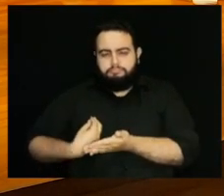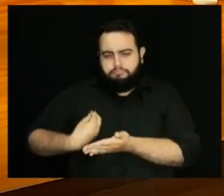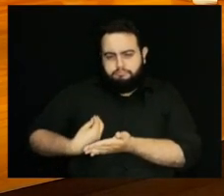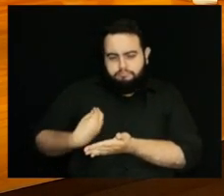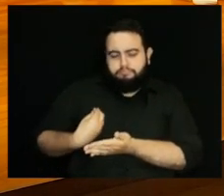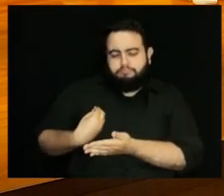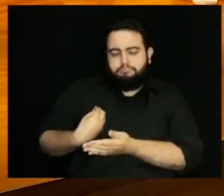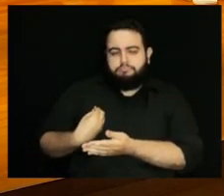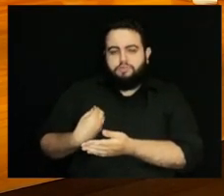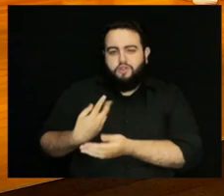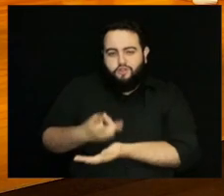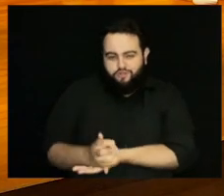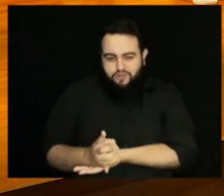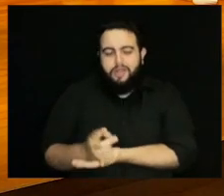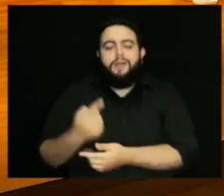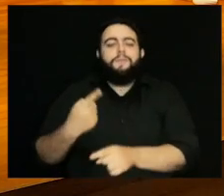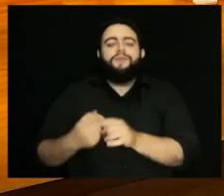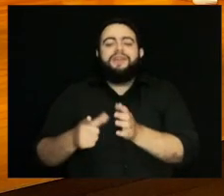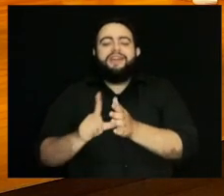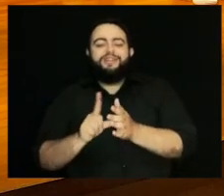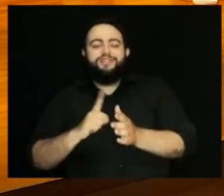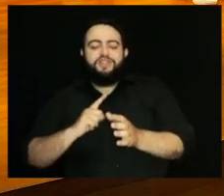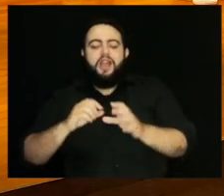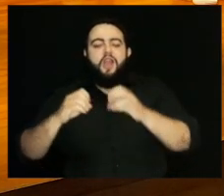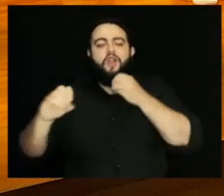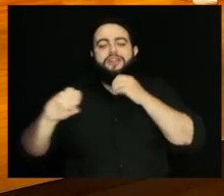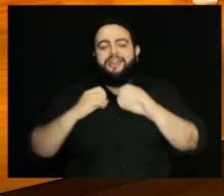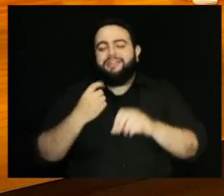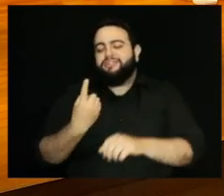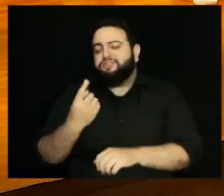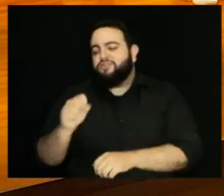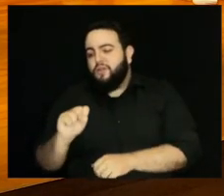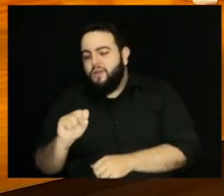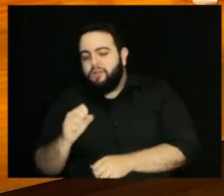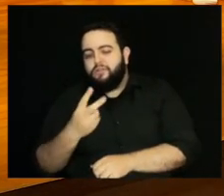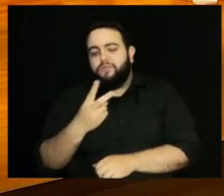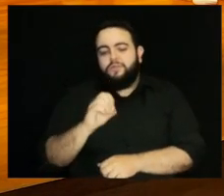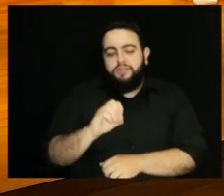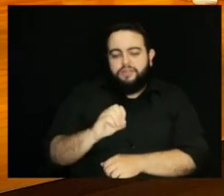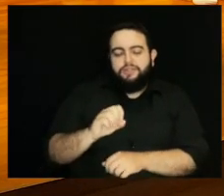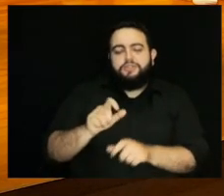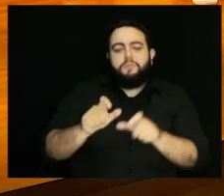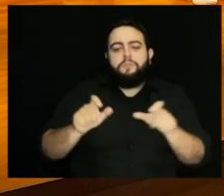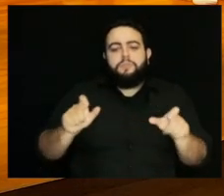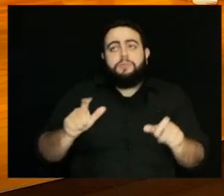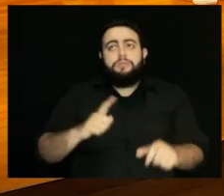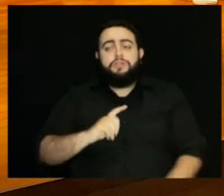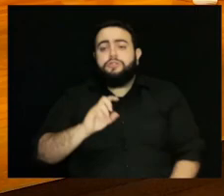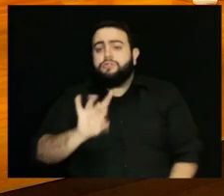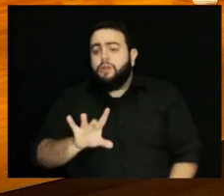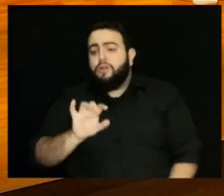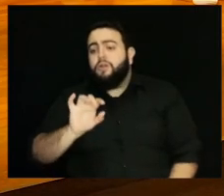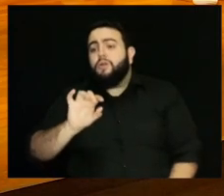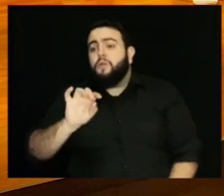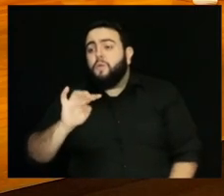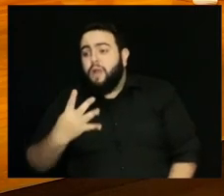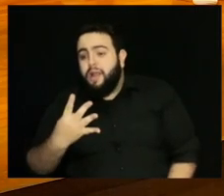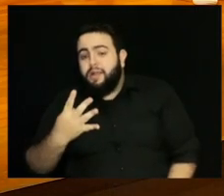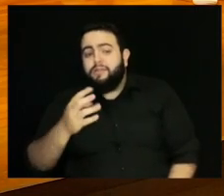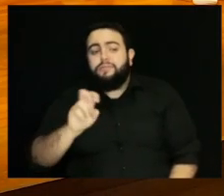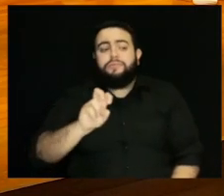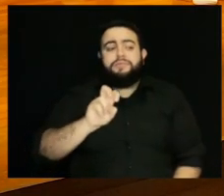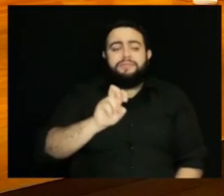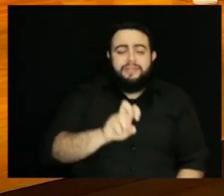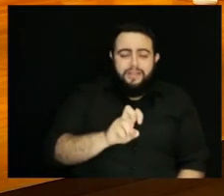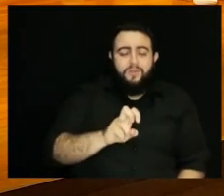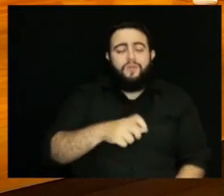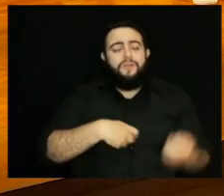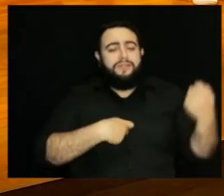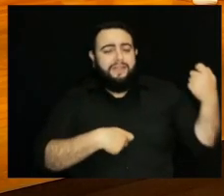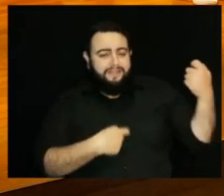orquestra de 18, 20 músicos ,tinha quatro cinco com guitarras tocando pelo mesmo custo né. Aliás por